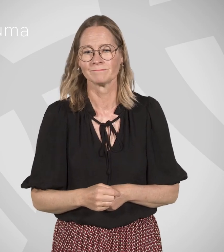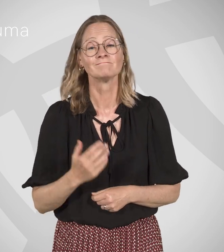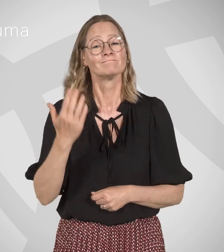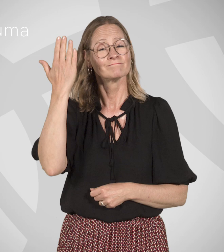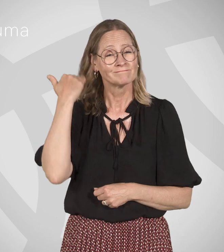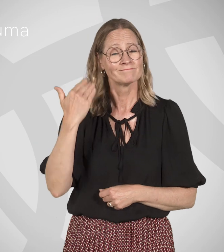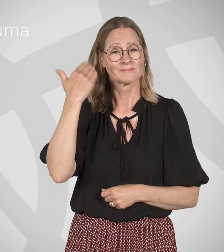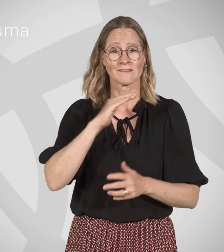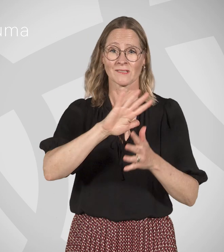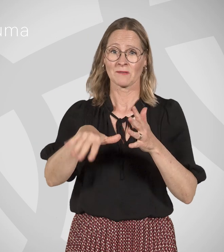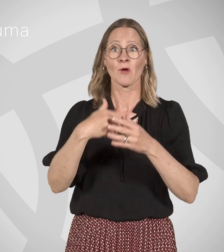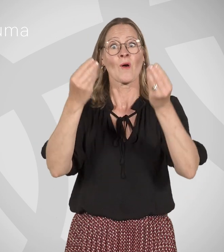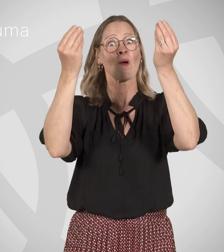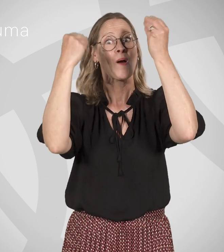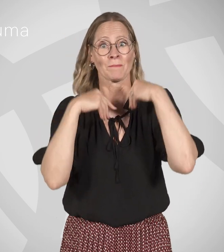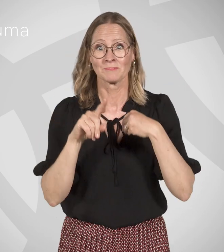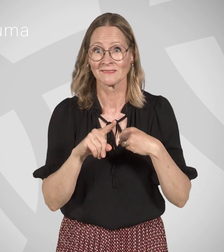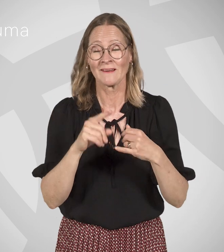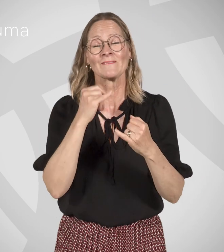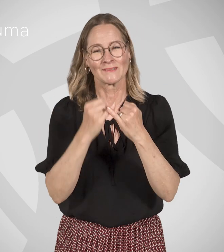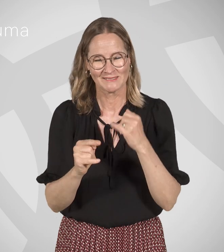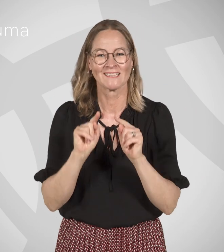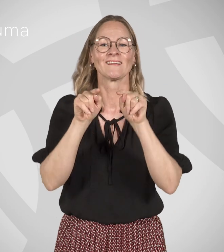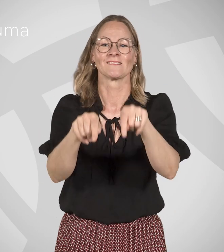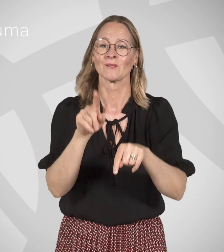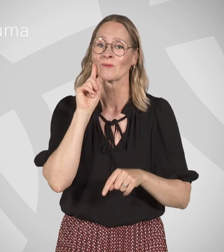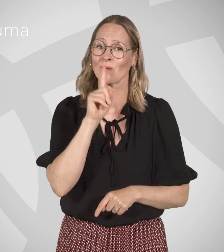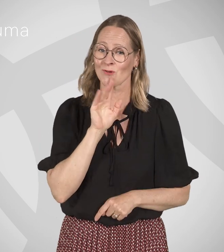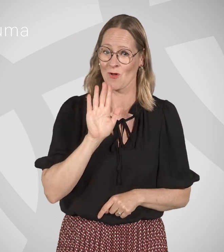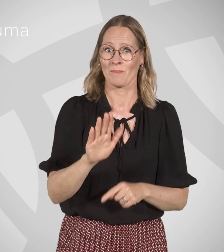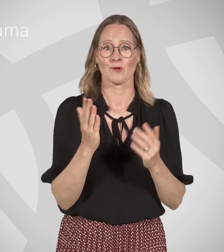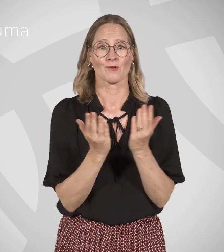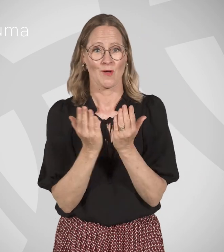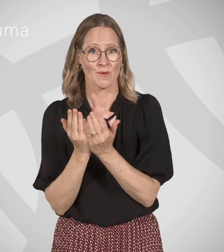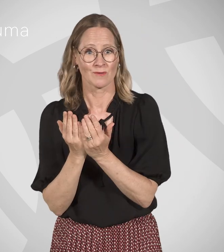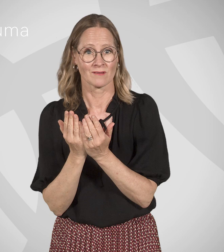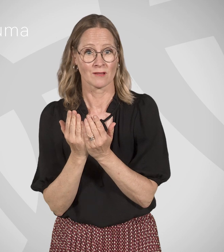Aiemmin viittomakieli opittiin viimeistään kuurojen omissa kouluissa.